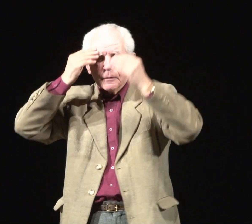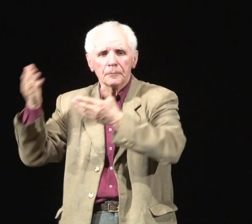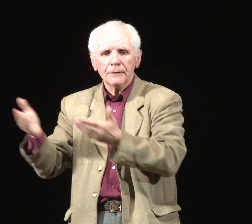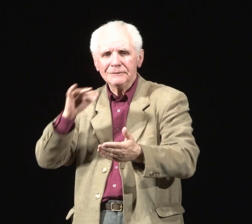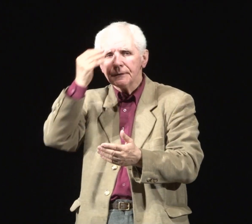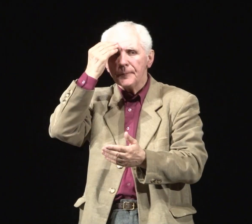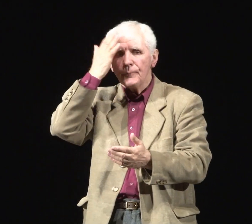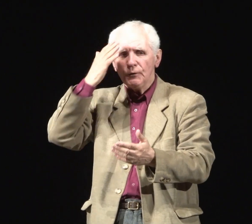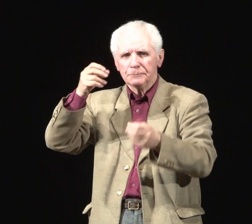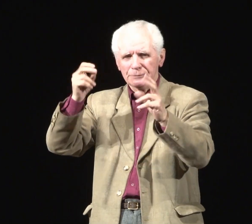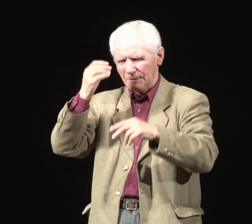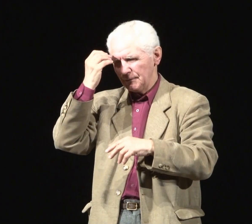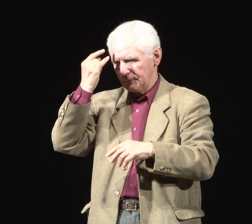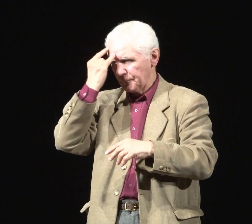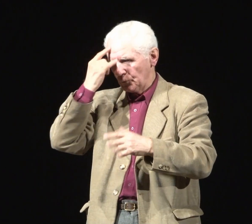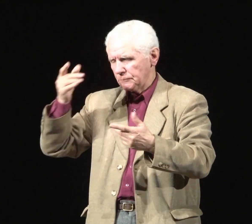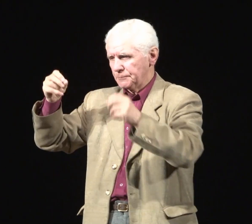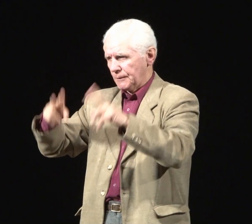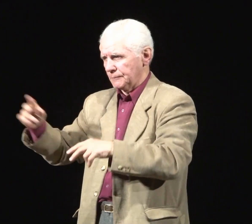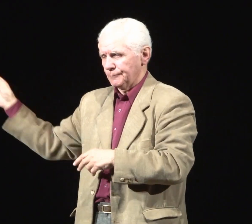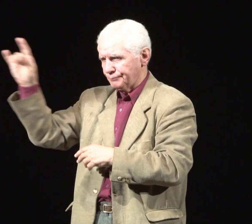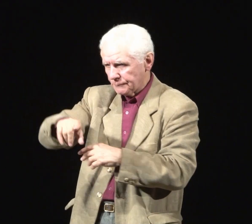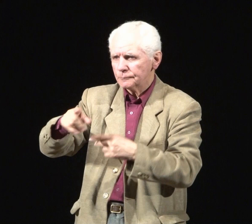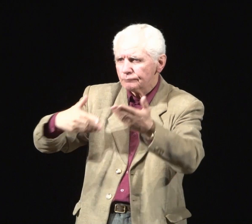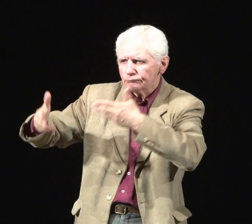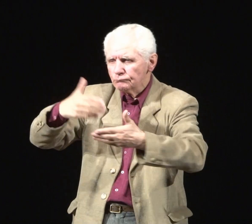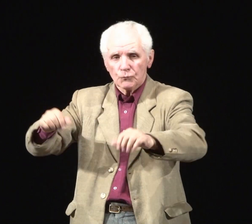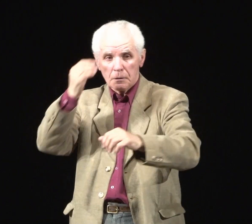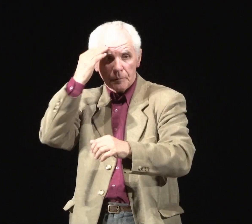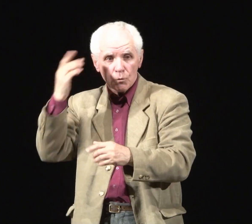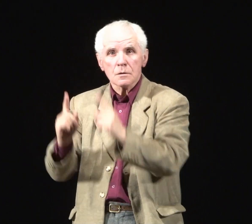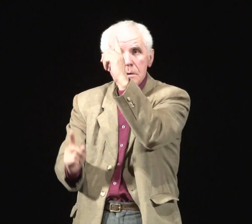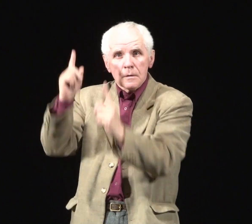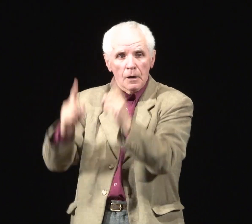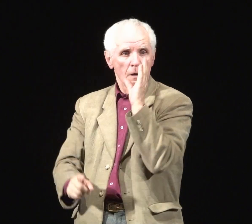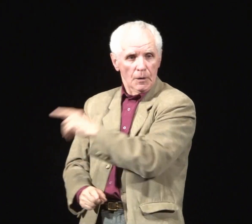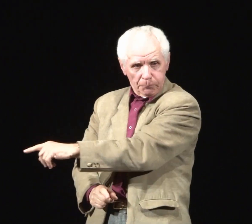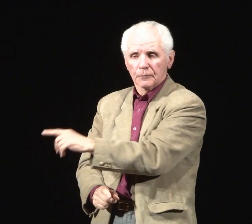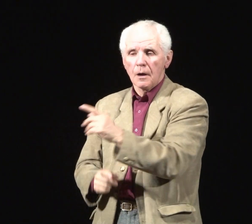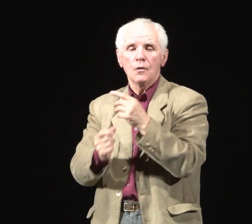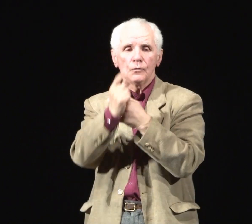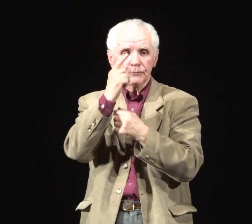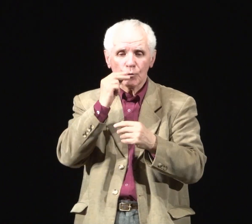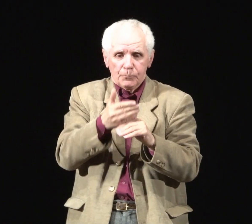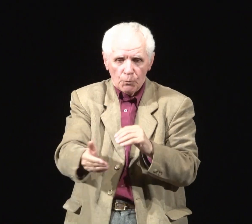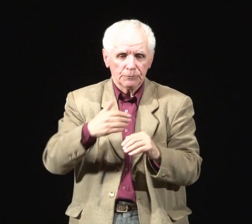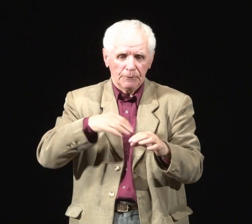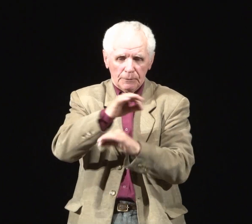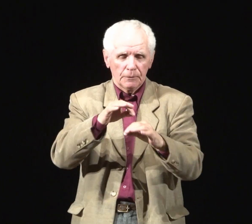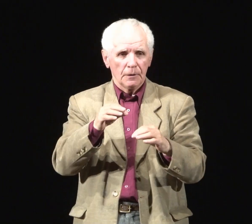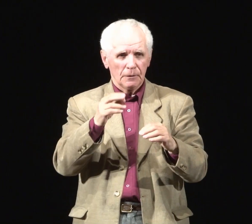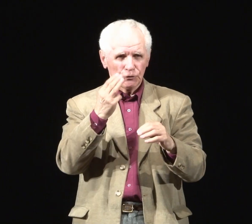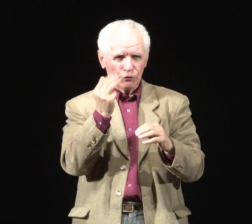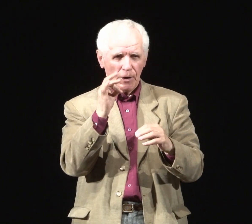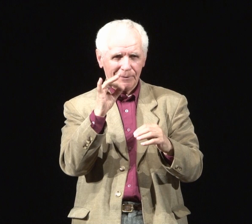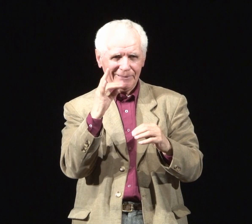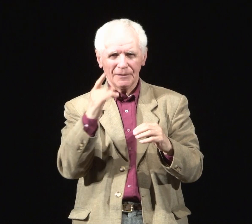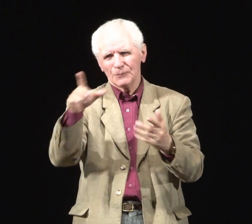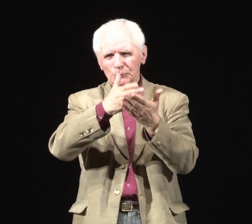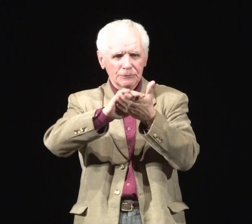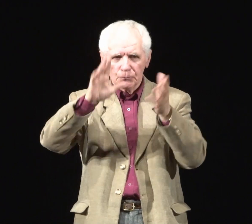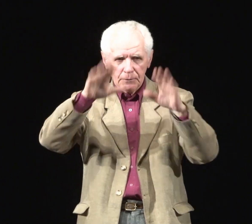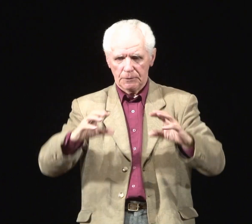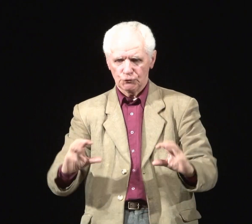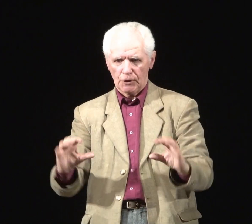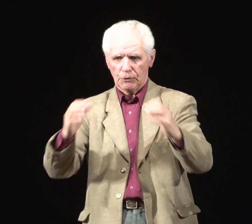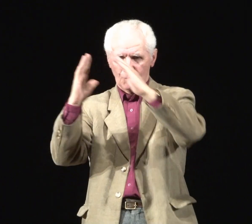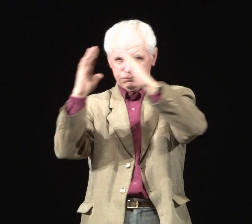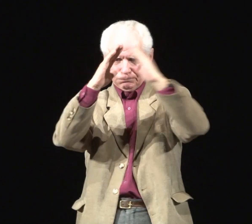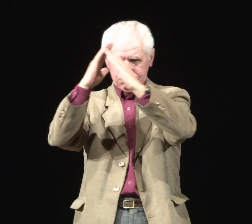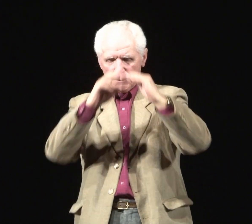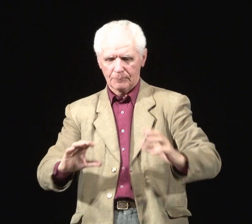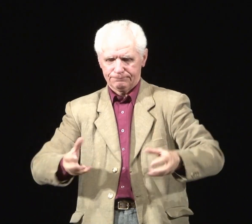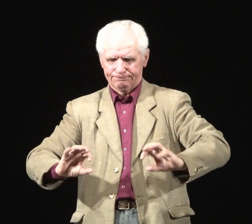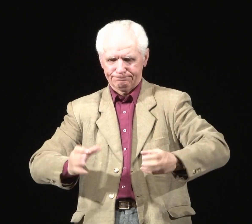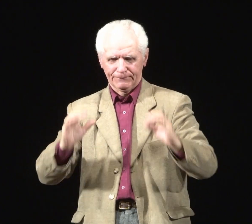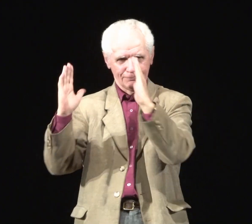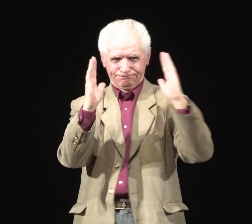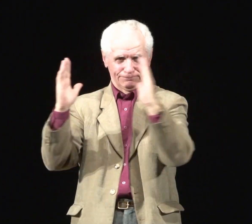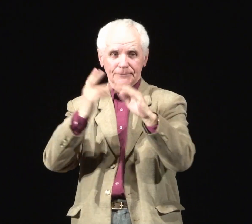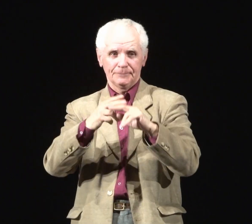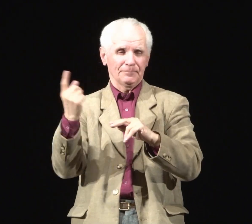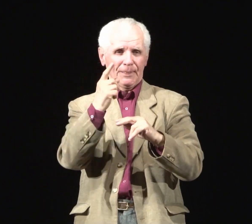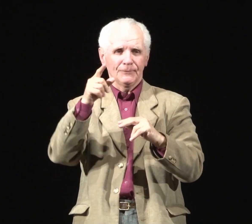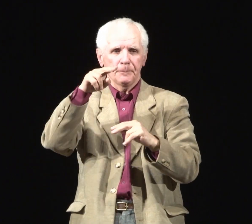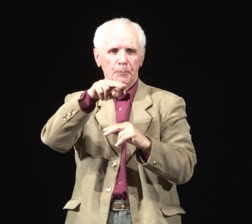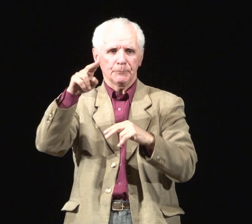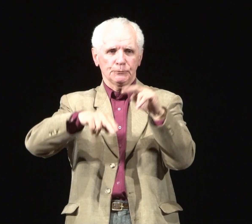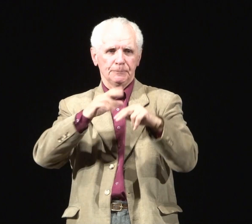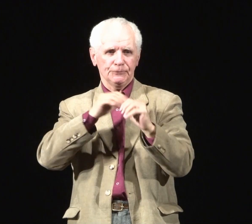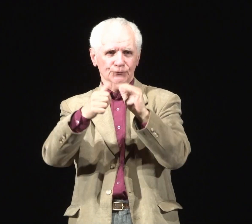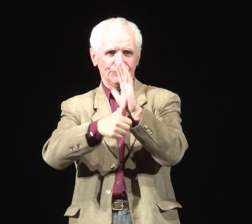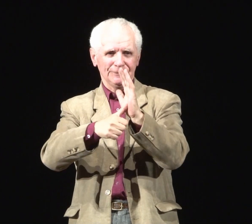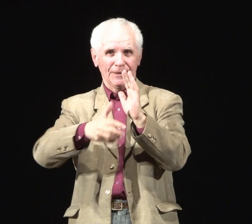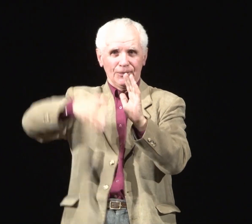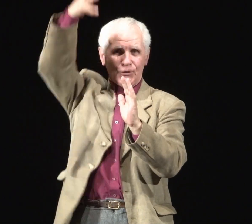Были приглашены японские специалисты. В результате там был построен первый шарнирный дом